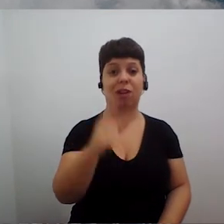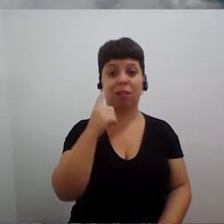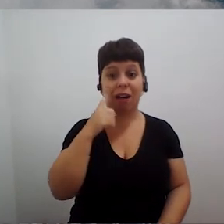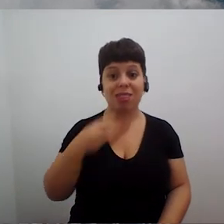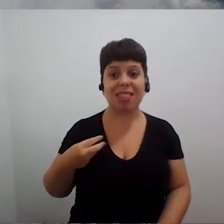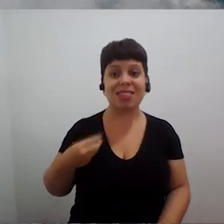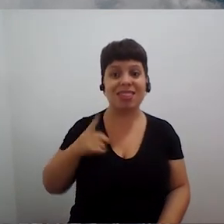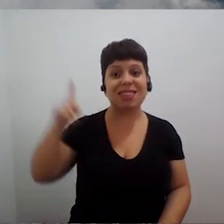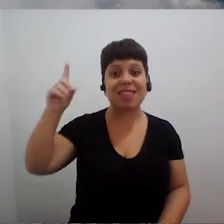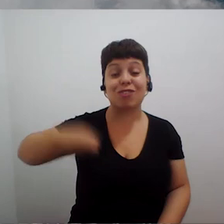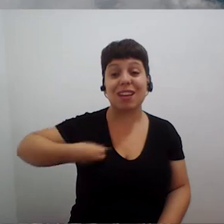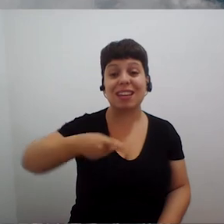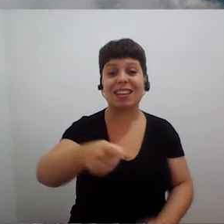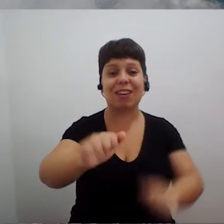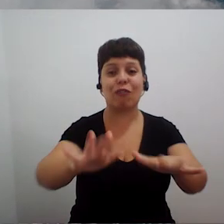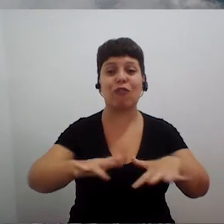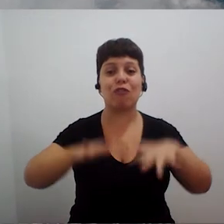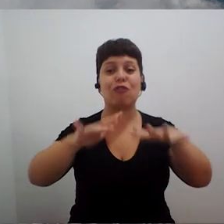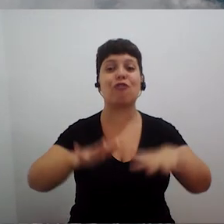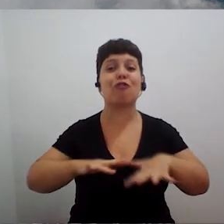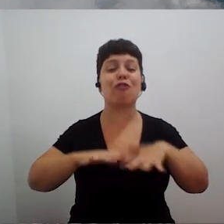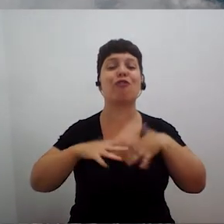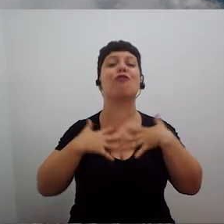se faz fonte de vida né